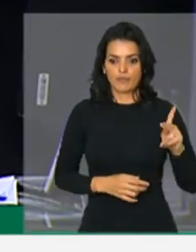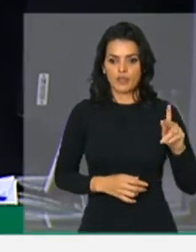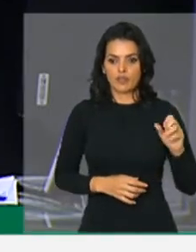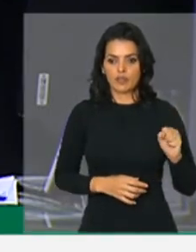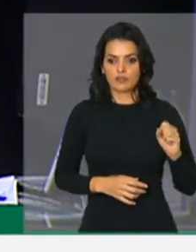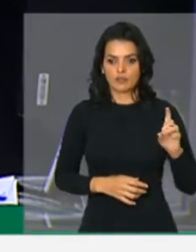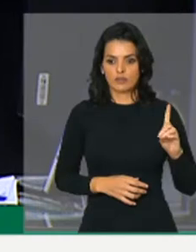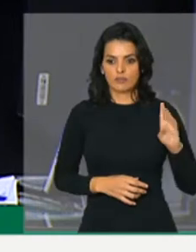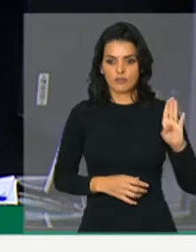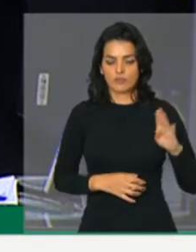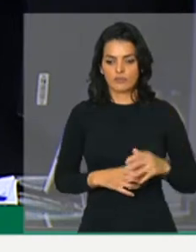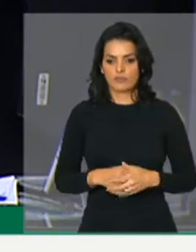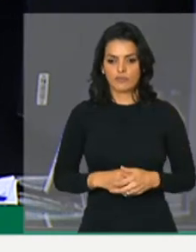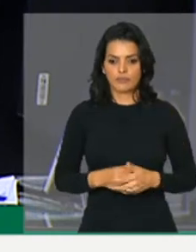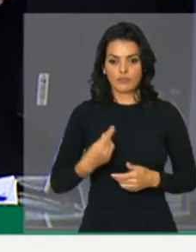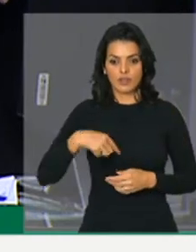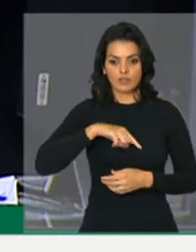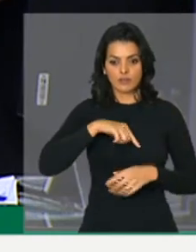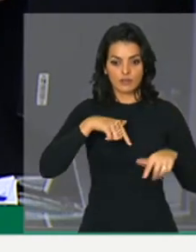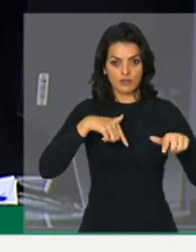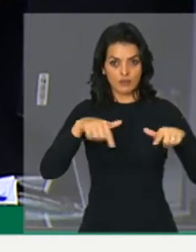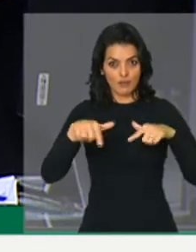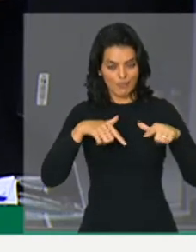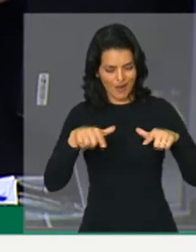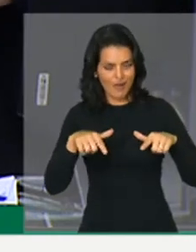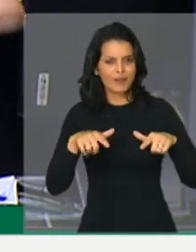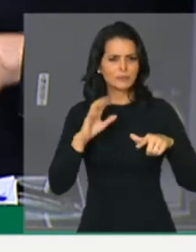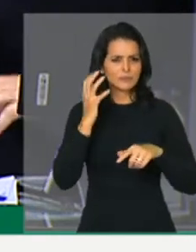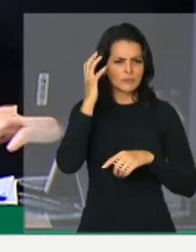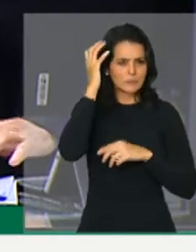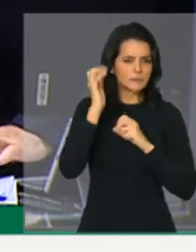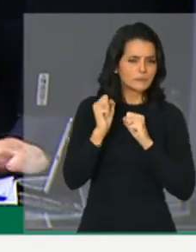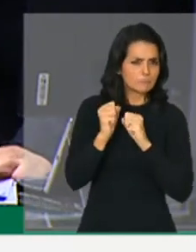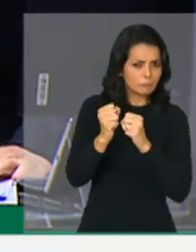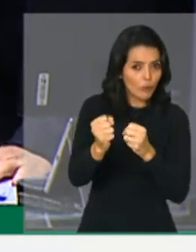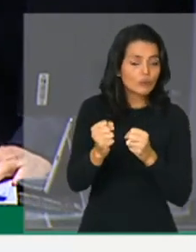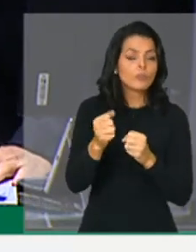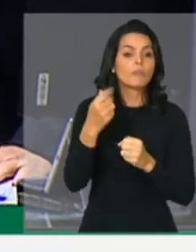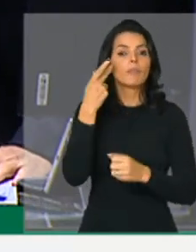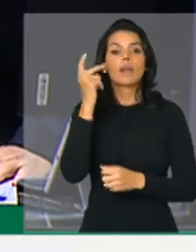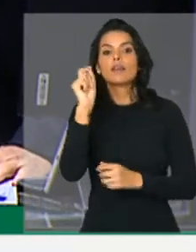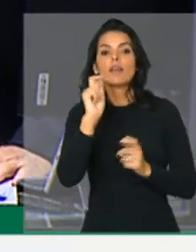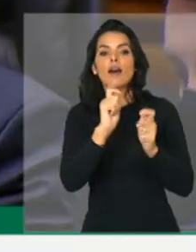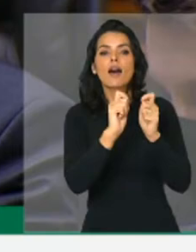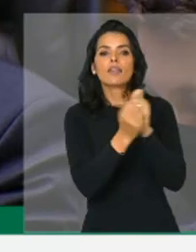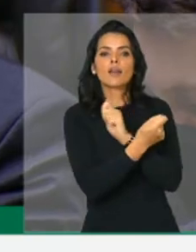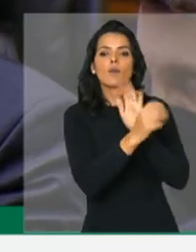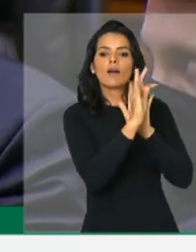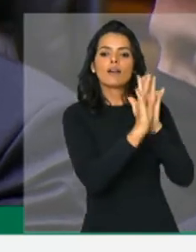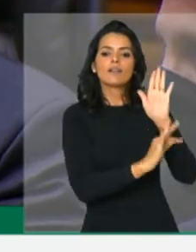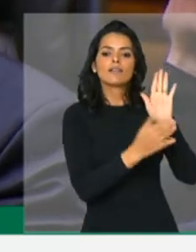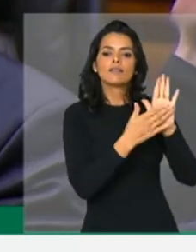EMPRESAS ESTÃO VIVENDO E DA POSSIBILIDADE DE ADIMPLÊNCIA POR PARTE DELAS. NÃO ADIANTA EU QUERER TIRAR DESSAS EMPRESAS AQUILO QUE ELAS NÃO